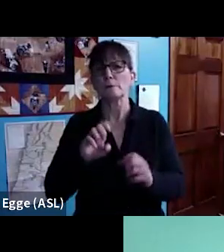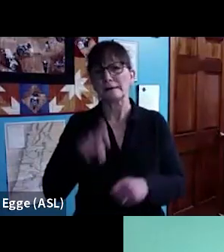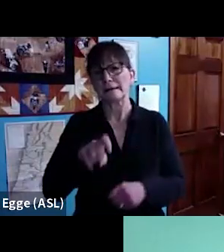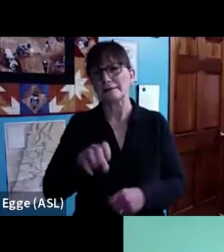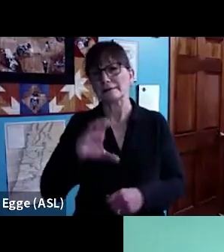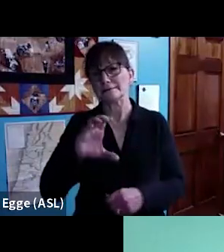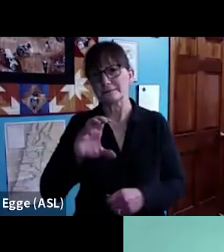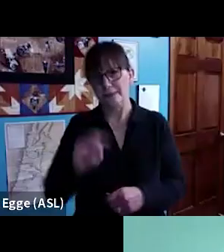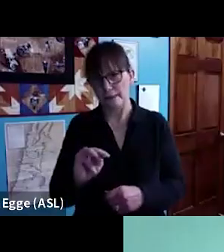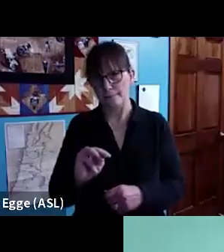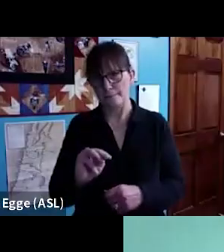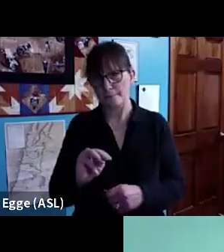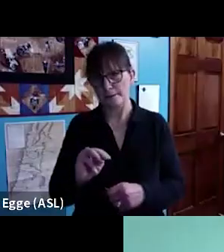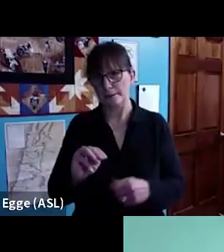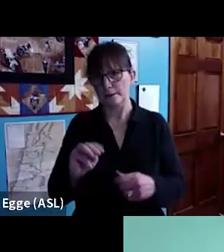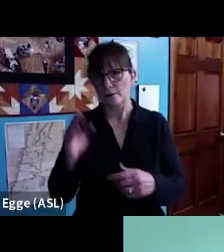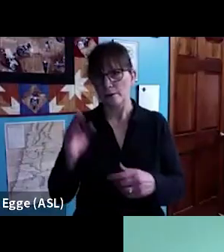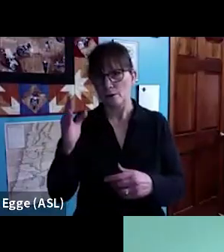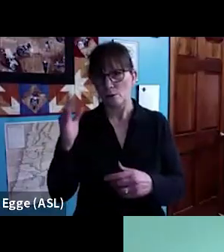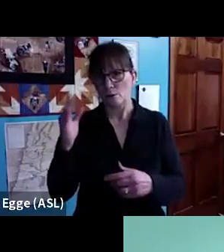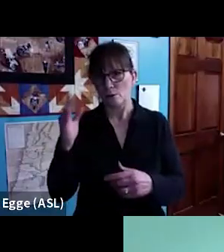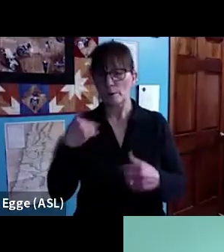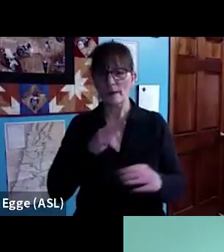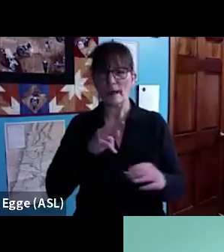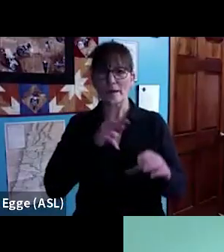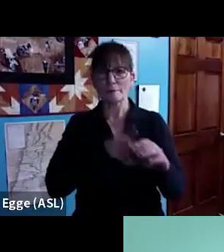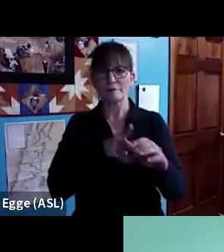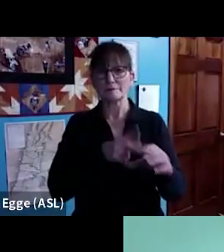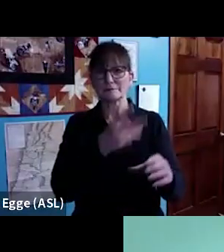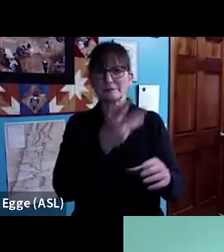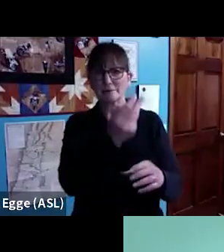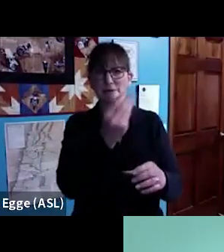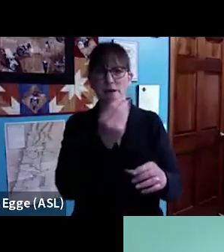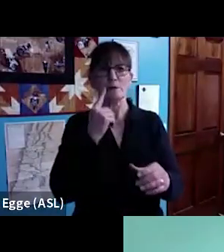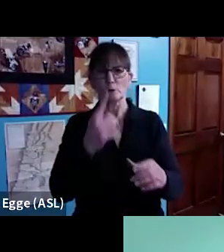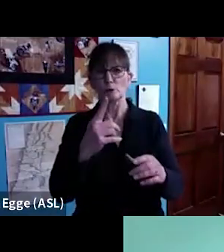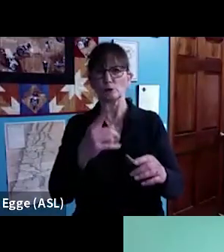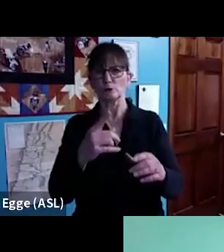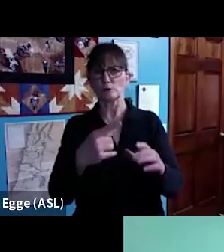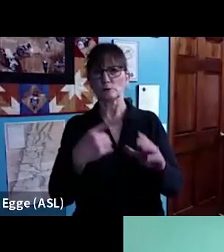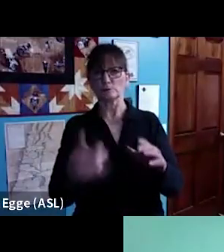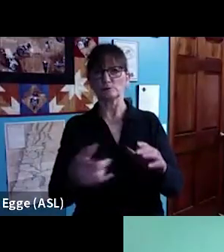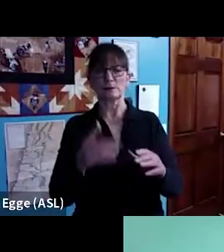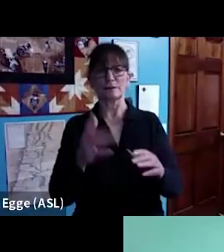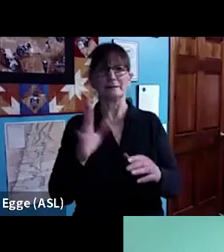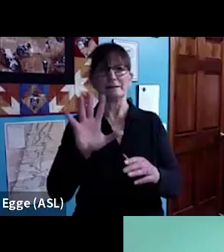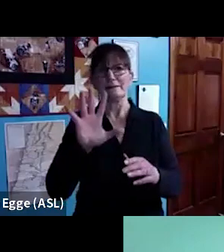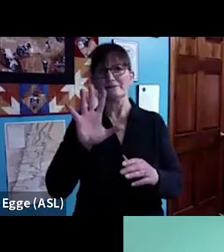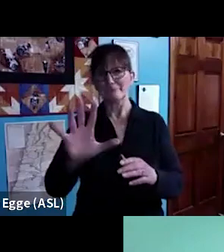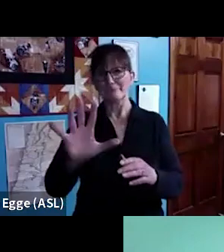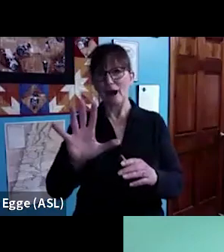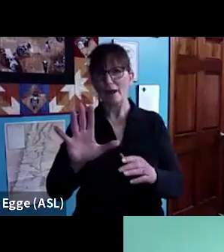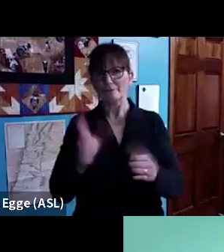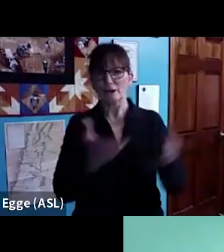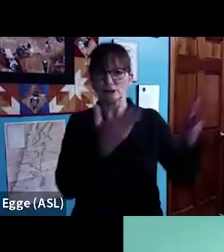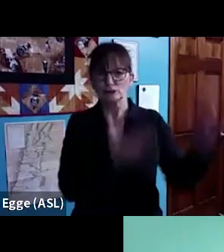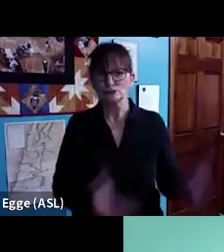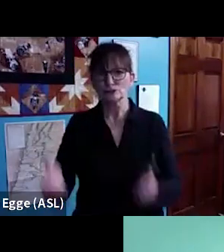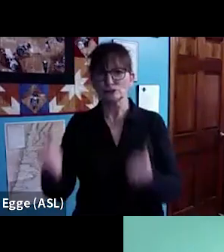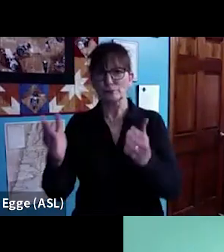¿Cómo consigo una carta de verificación de beneficios para poder conectar a esa persona con la vivienda porque eso es necesario?